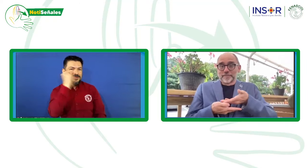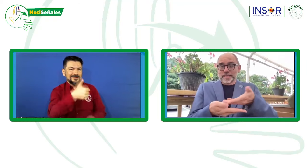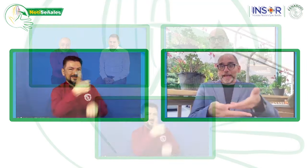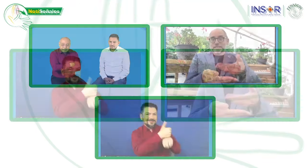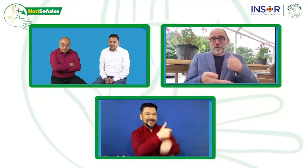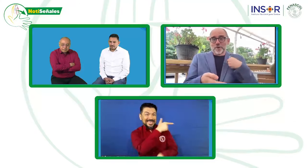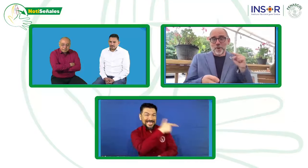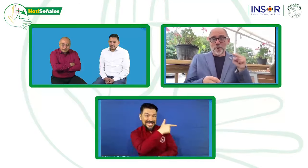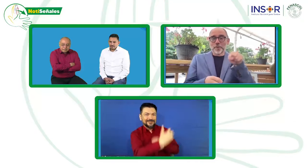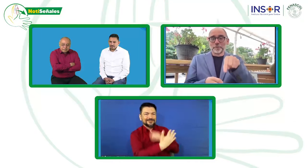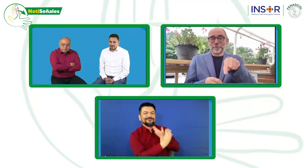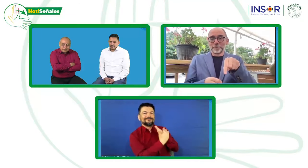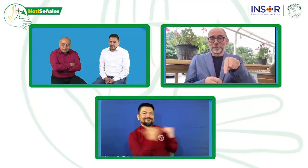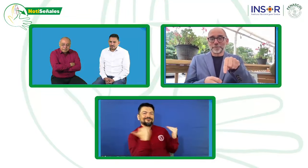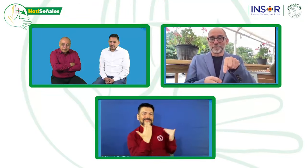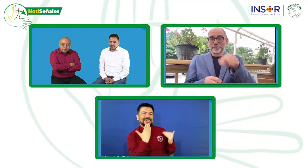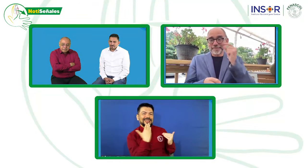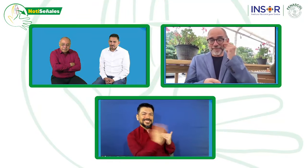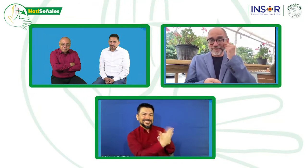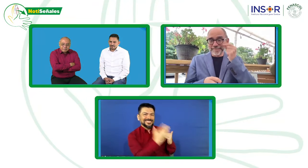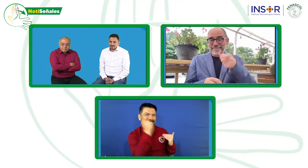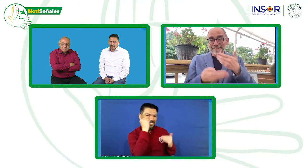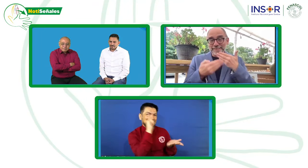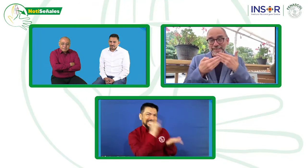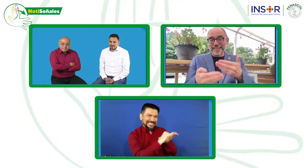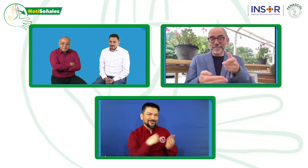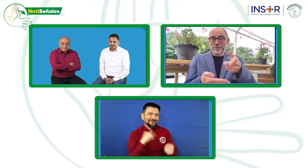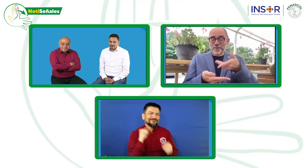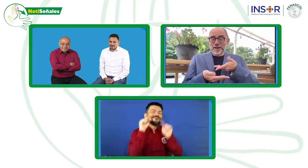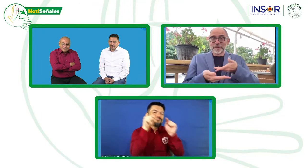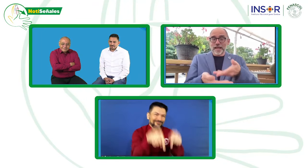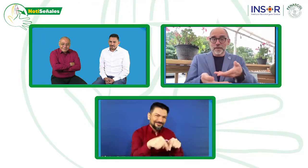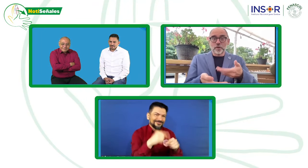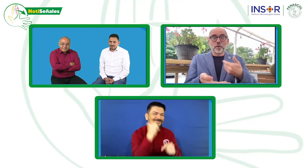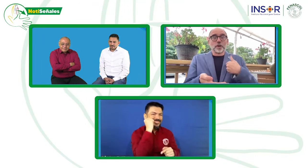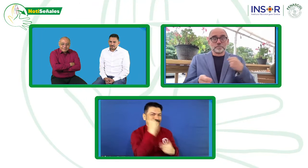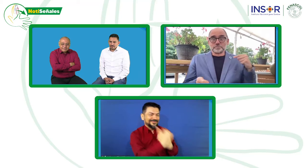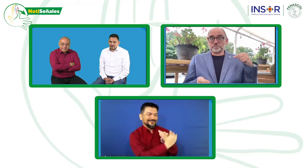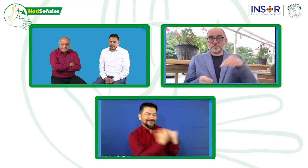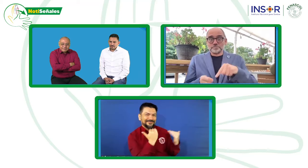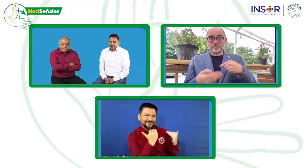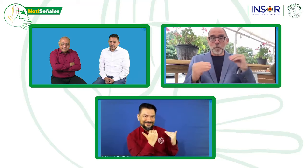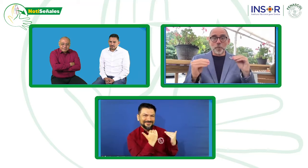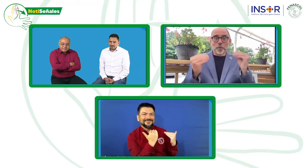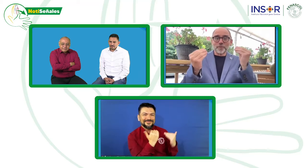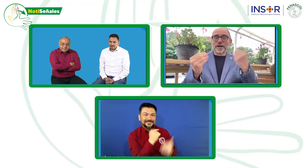momento de hace veinte años eh darle las gracias a Henry por